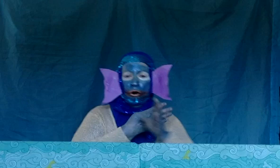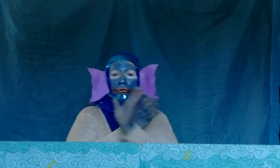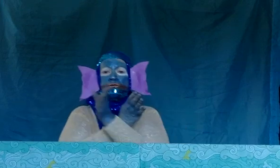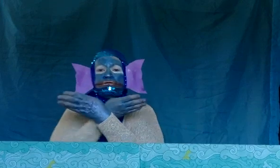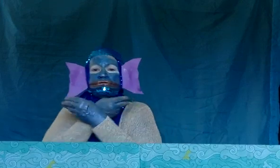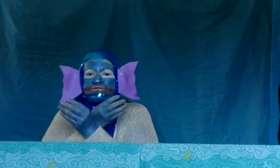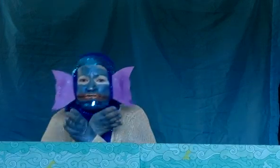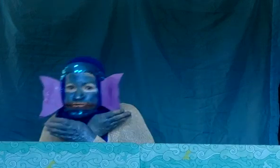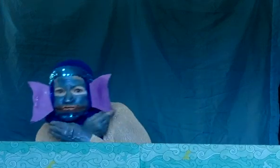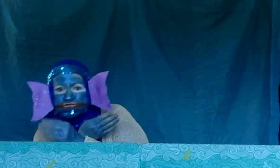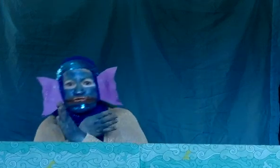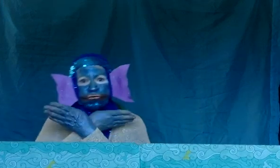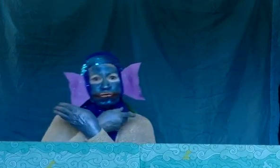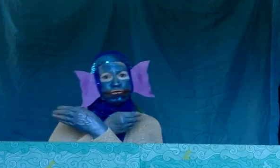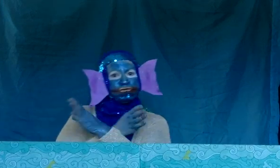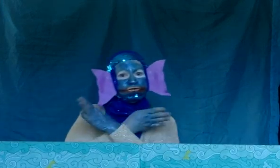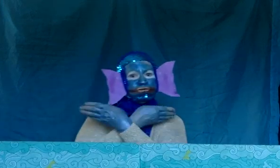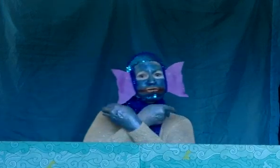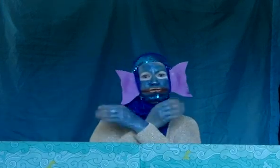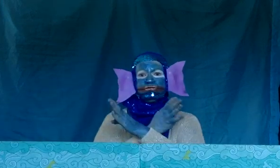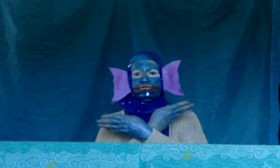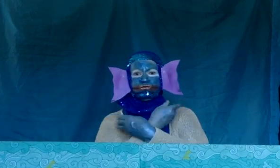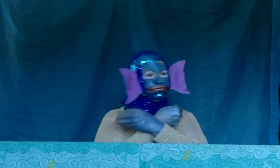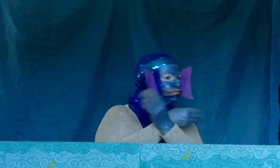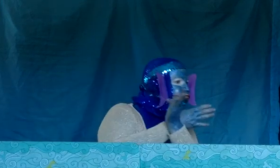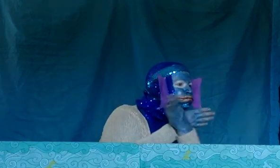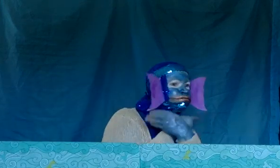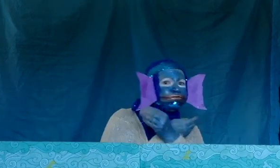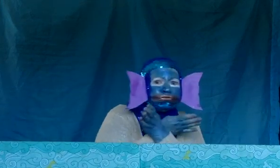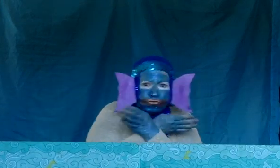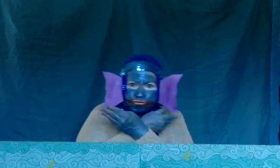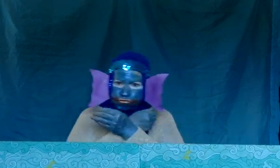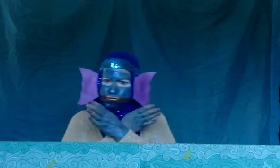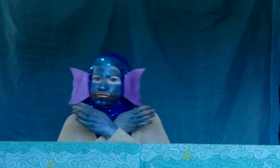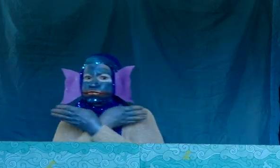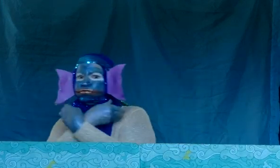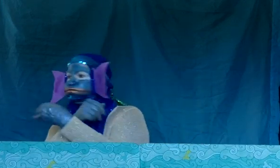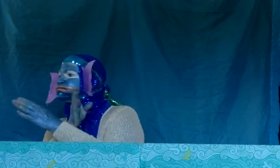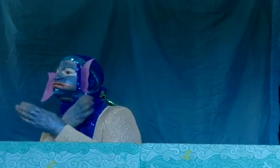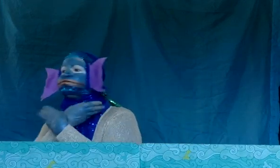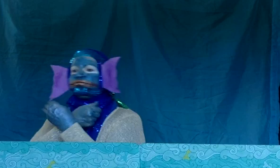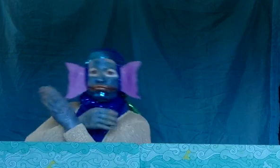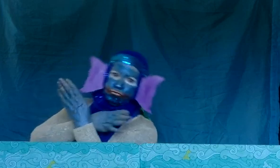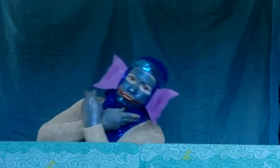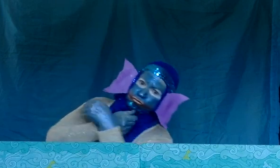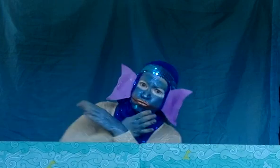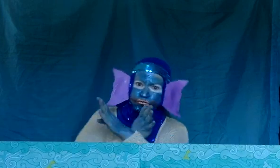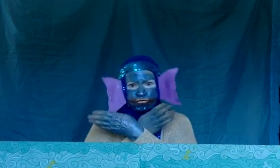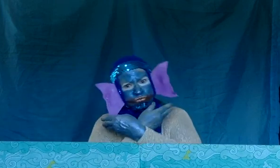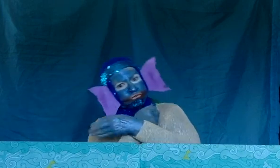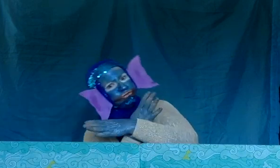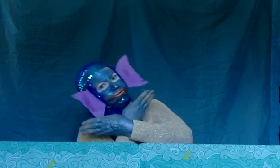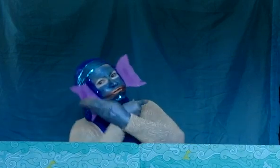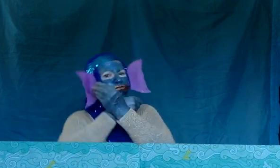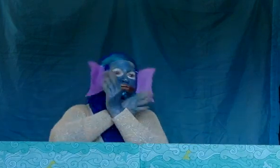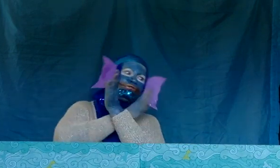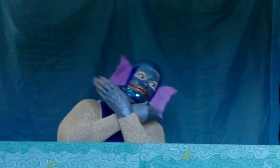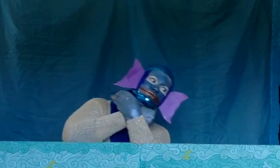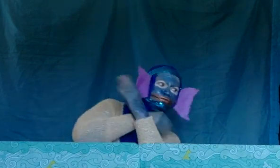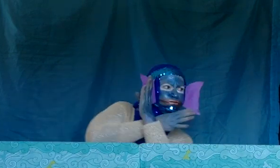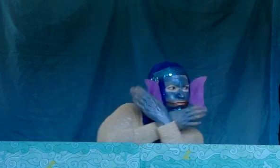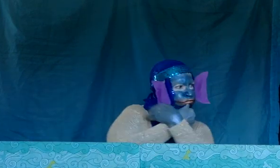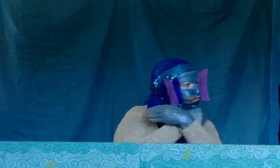(Bubble Sounds)